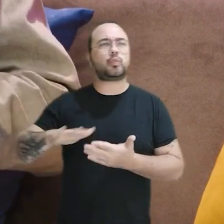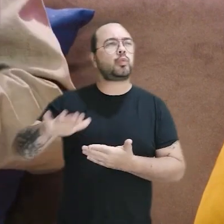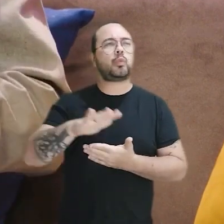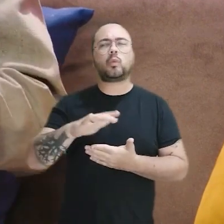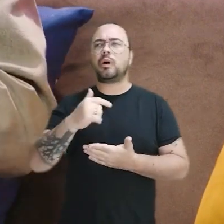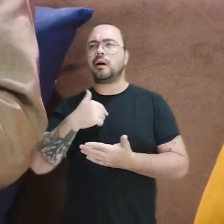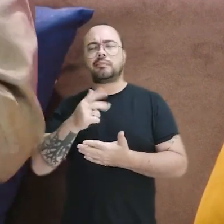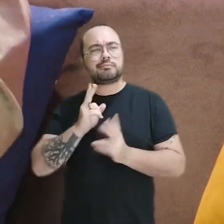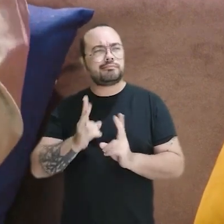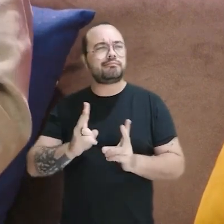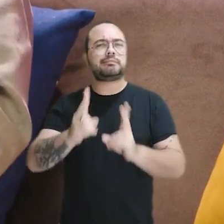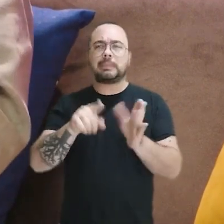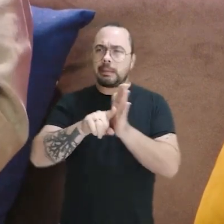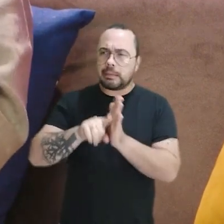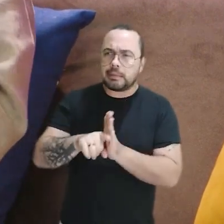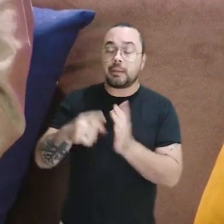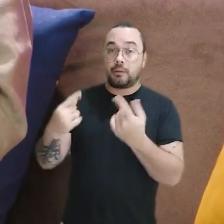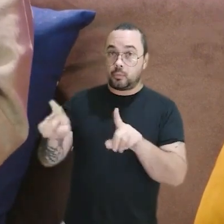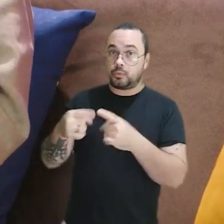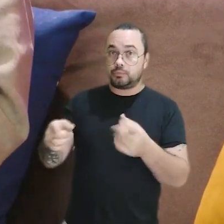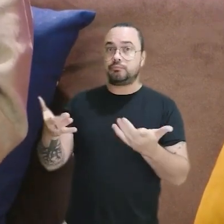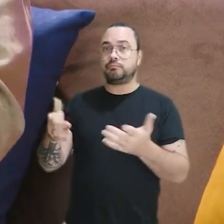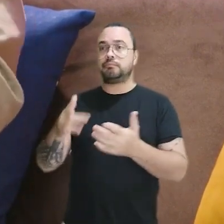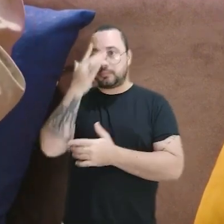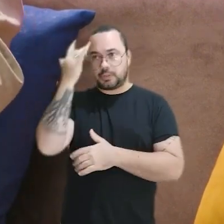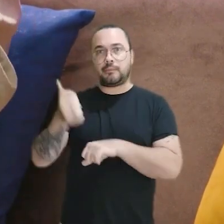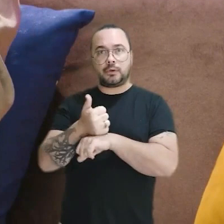fui atrás, sabe? Que é música, que é, tipo, gente foda tocando